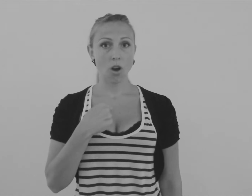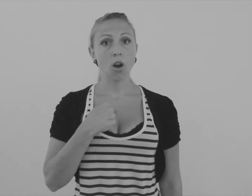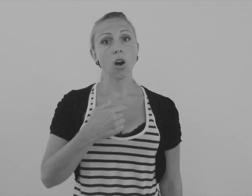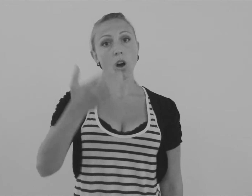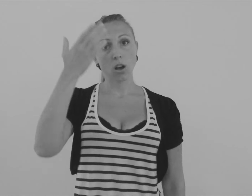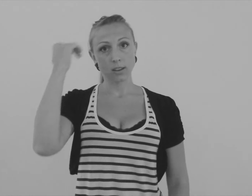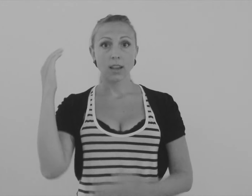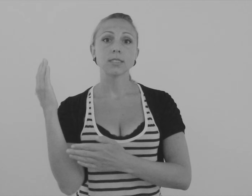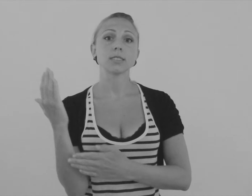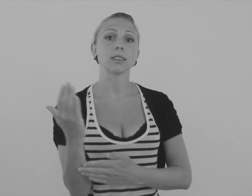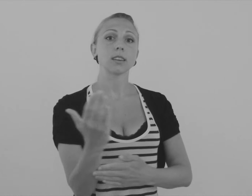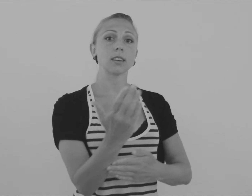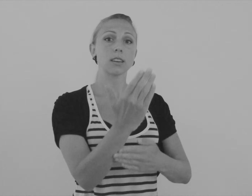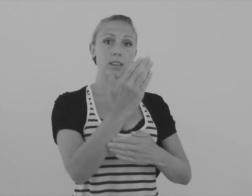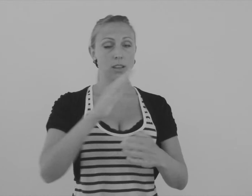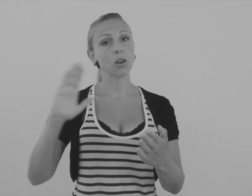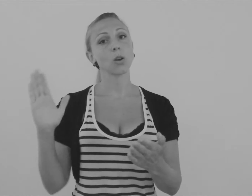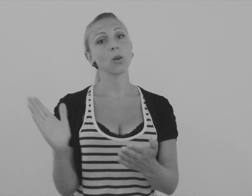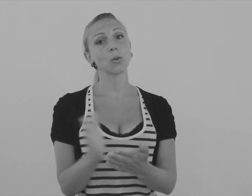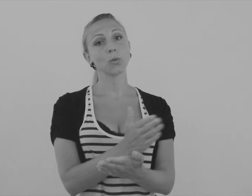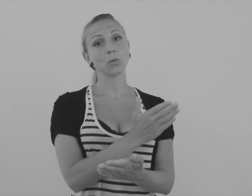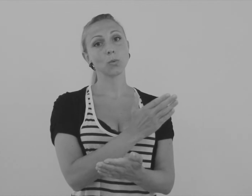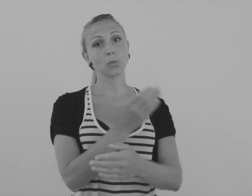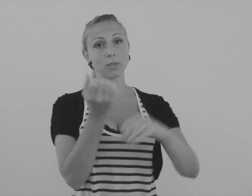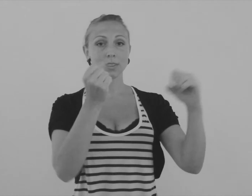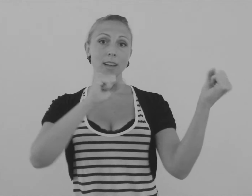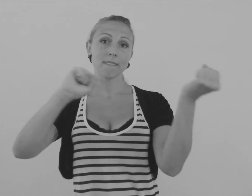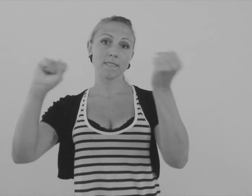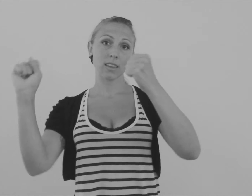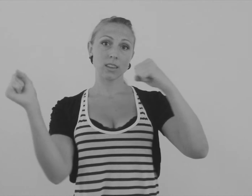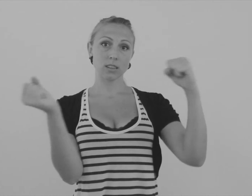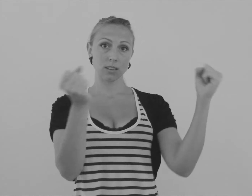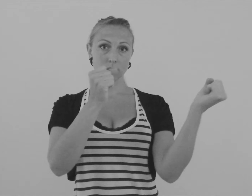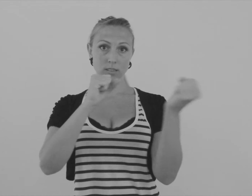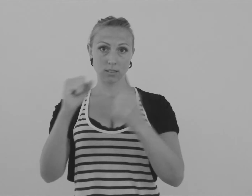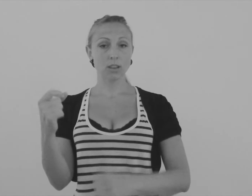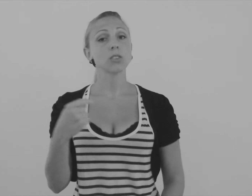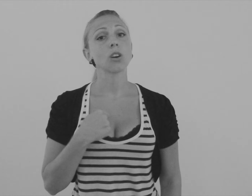Jag kan segla förutan vind.